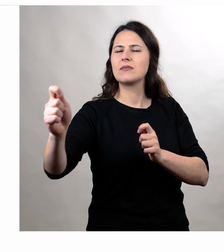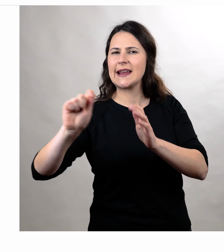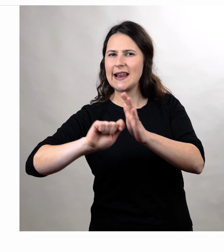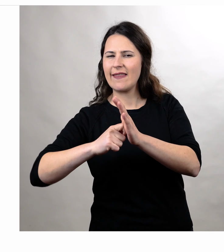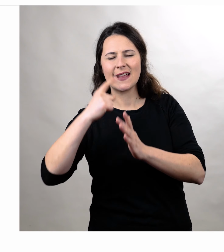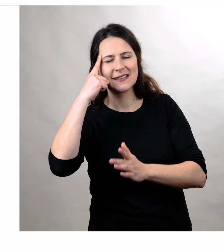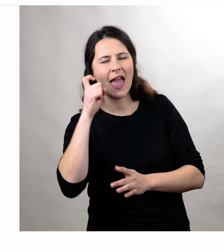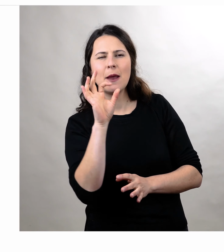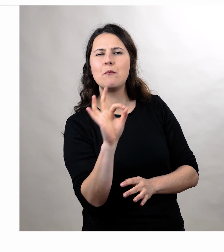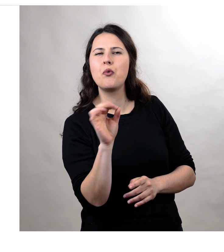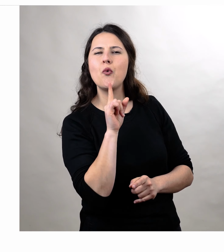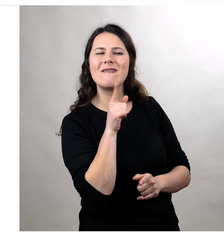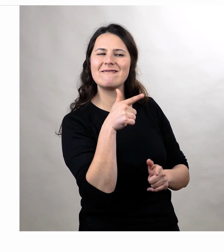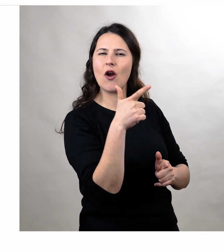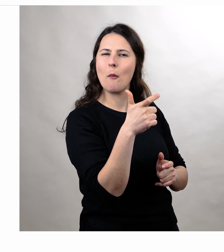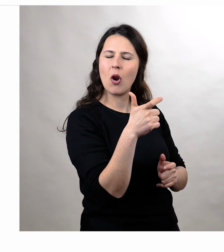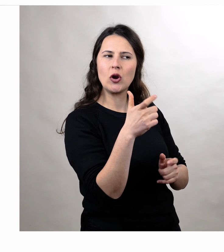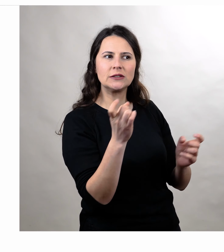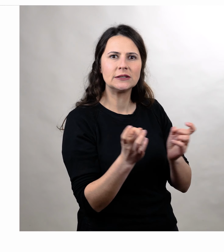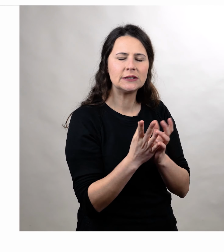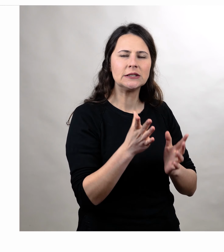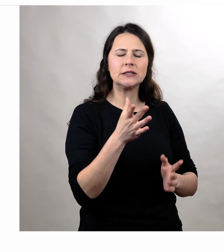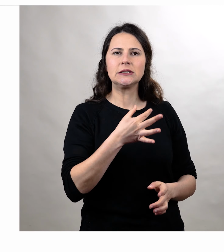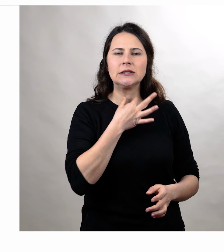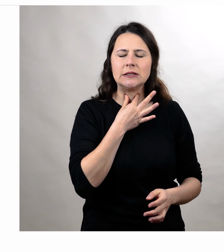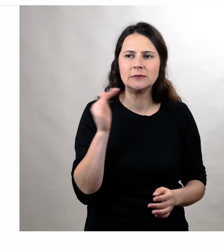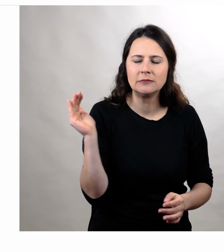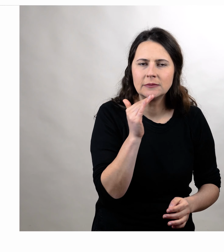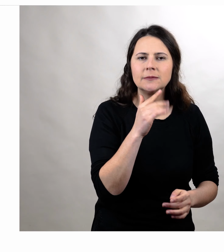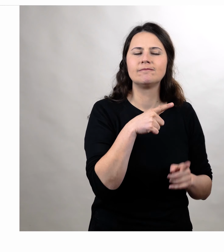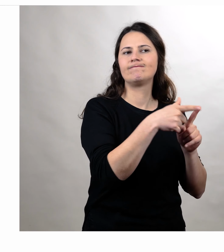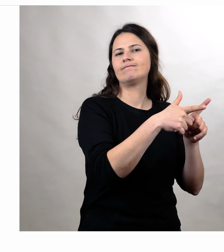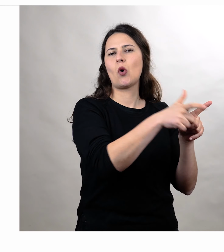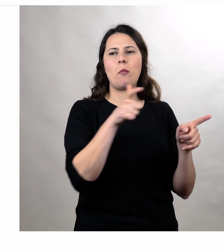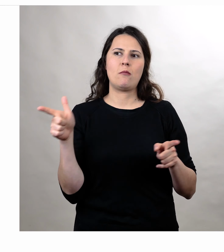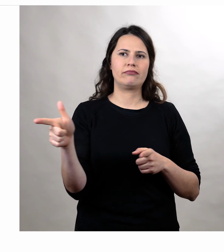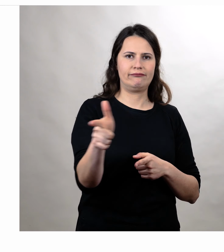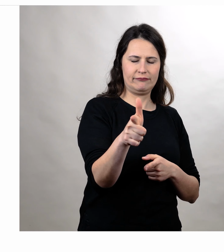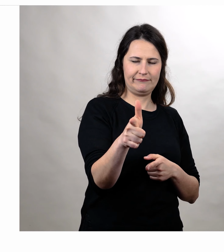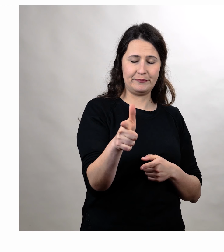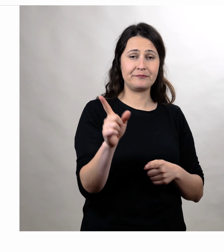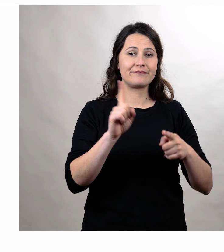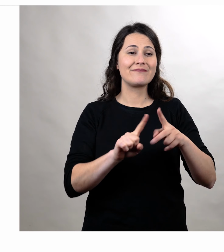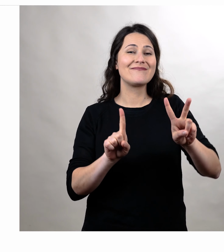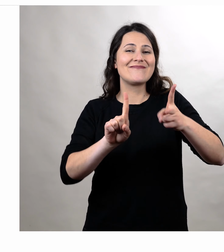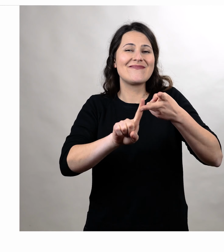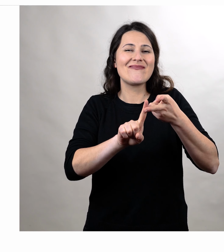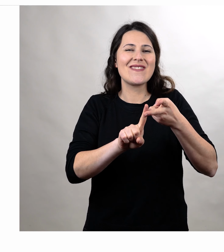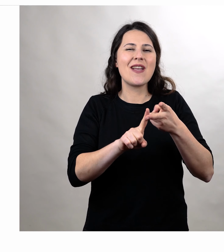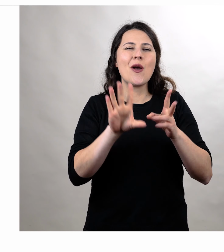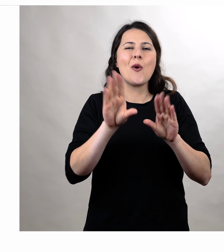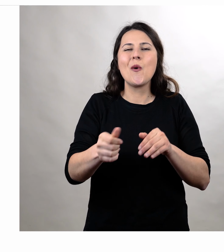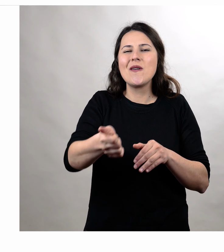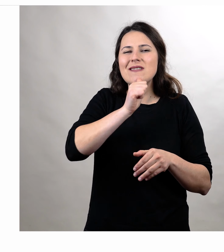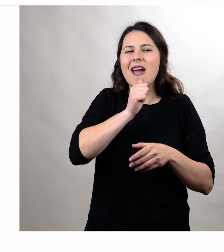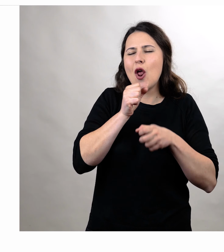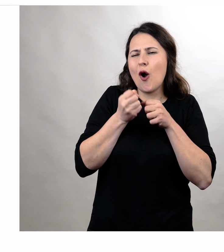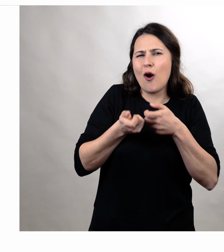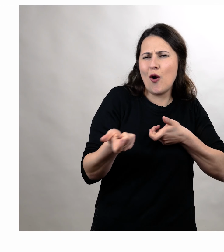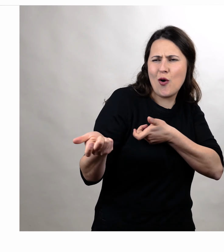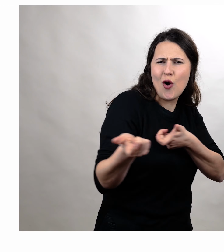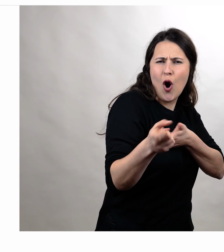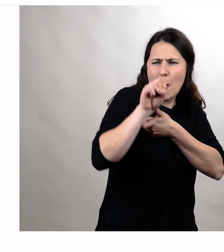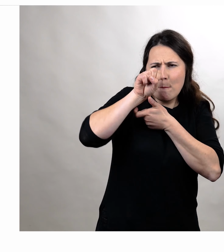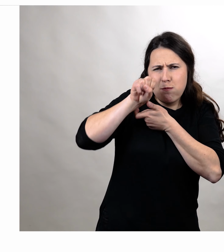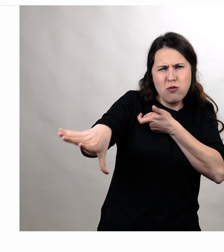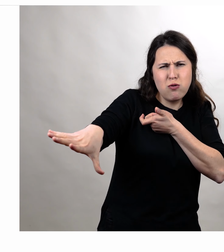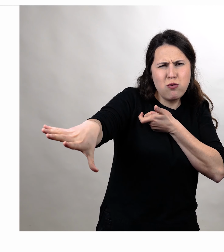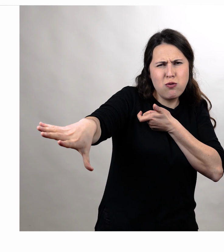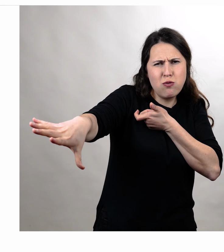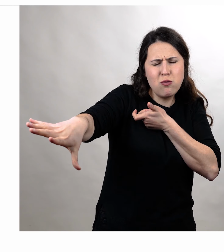Οι αντλίες νερού υψηλής πίεσης μπορούν να χρησιμοποιηθούν για να κρατήσουν μακριά τους πειρατές.